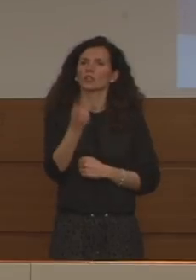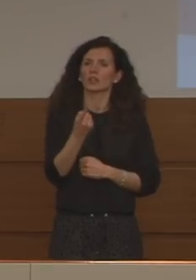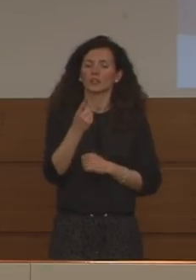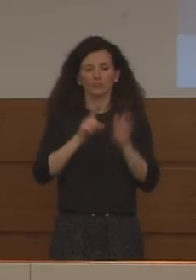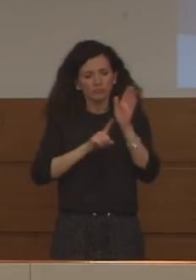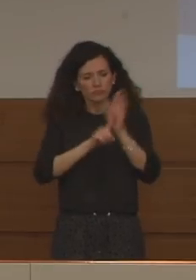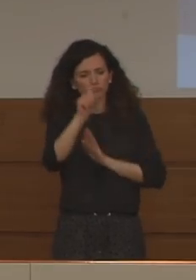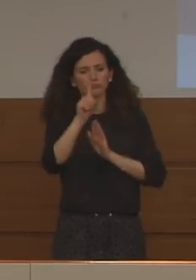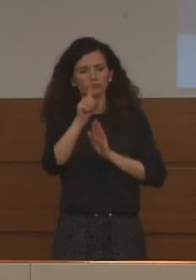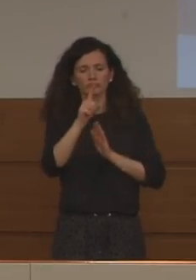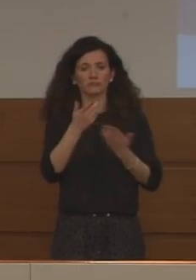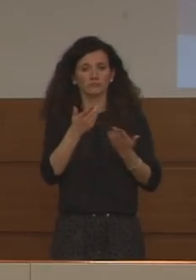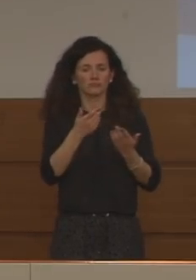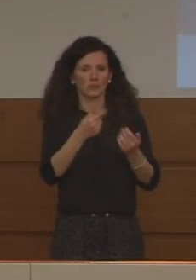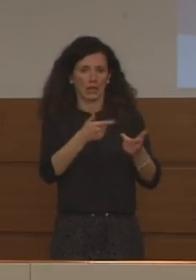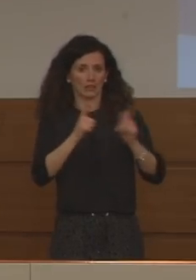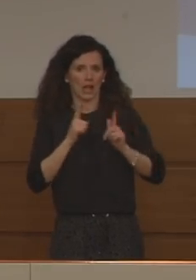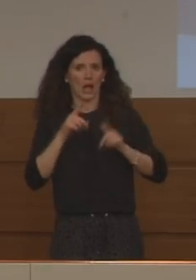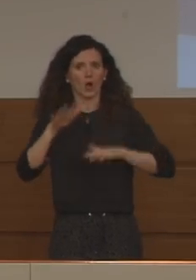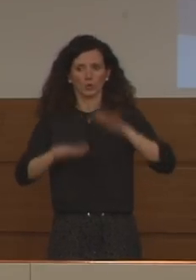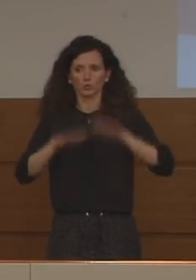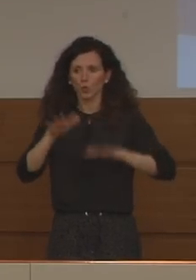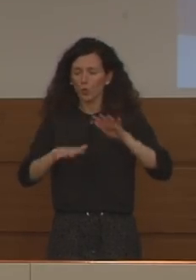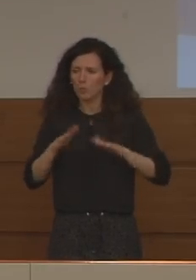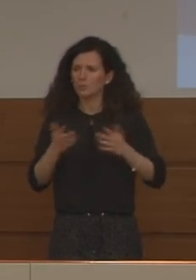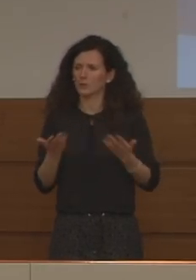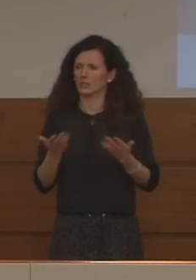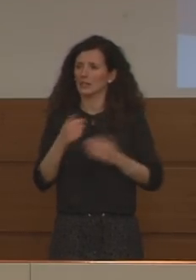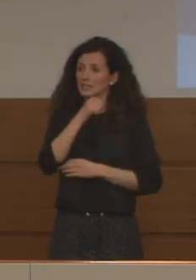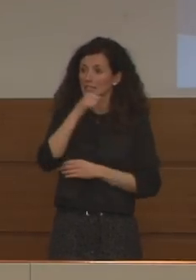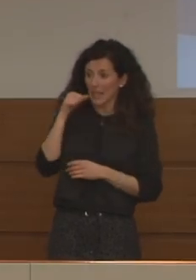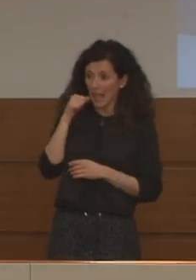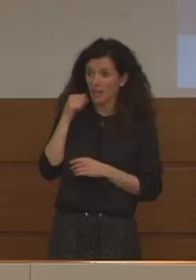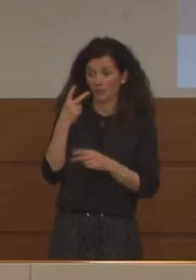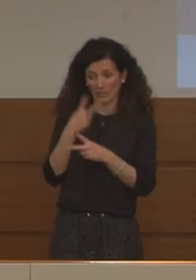molti dubbi, quindi non possiamo dire, serve una sperimentazione molto accurata